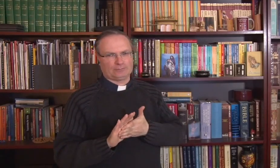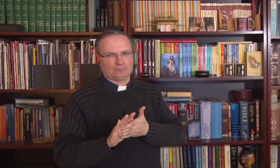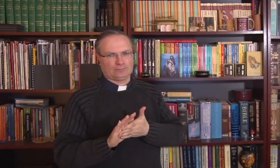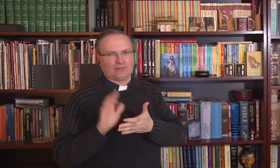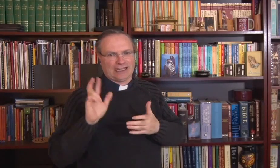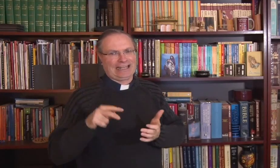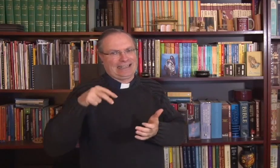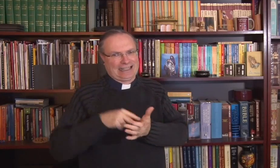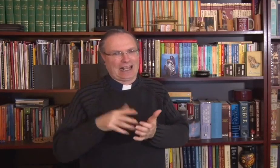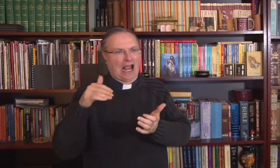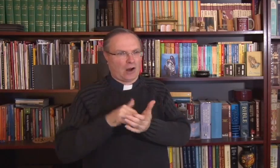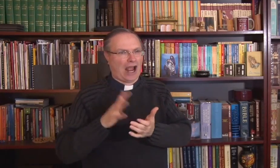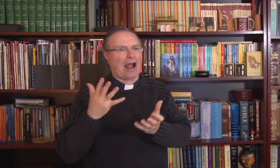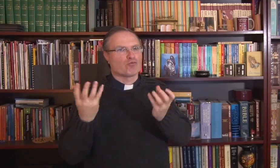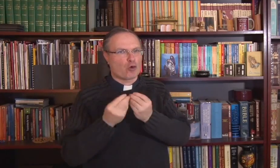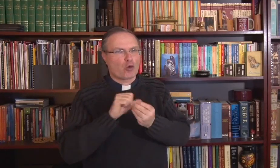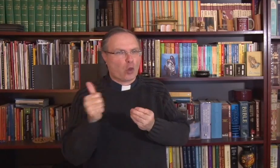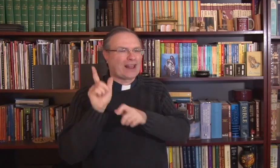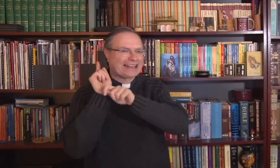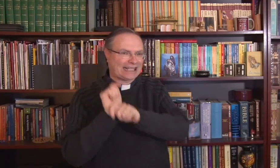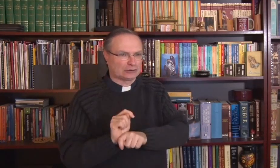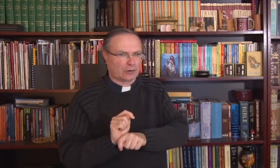Ils tiennent encore à beaucoup d’autres traditions